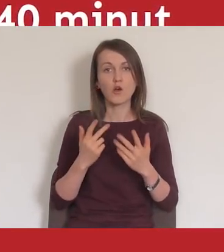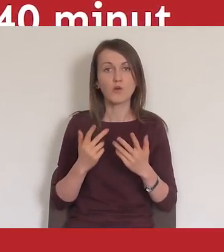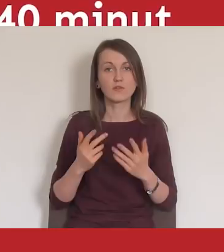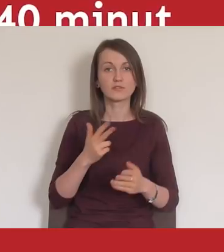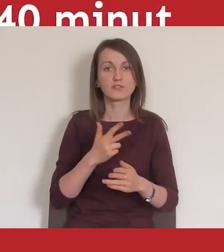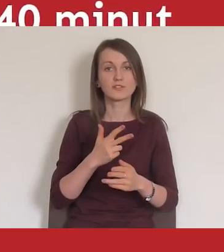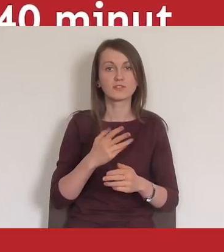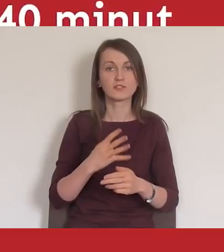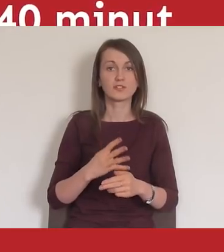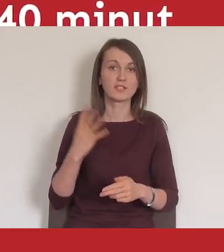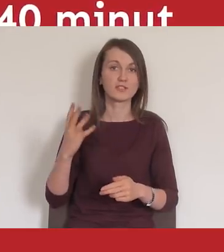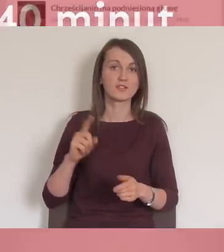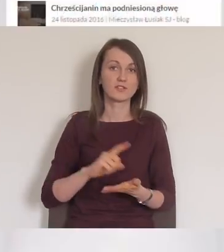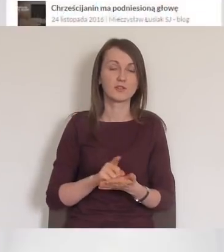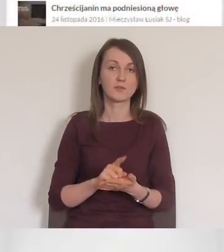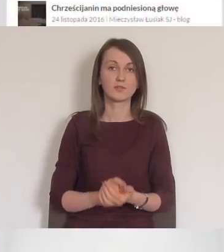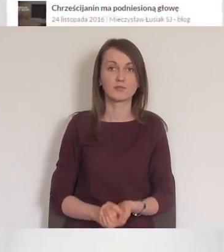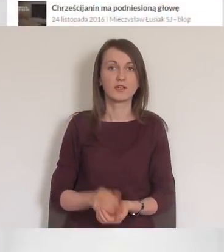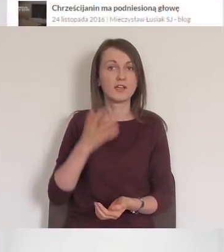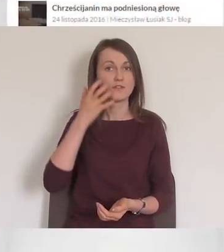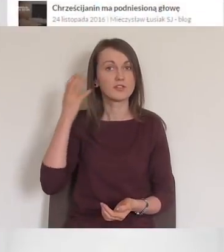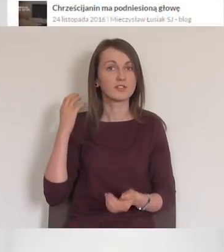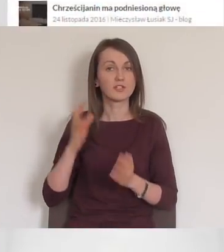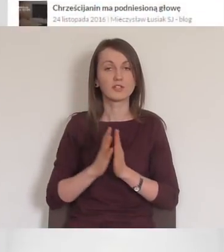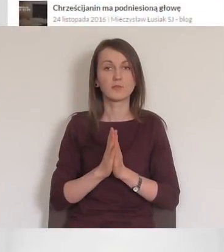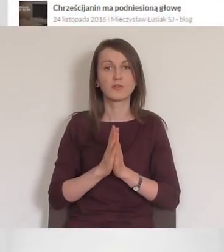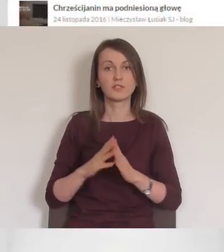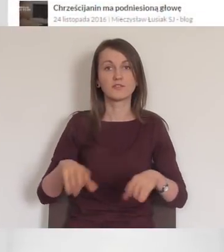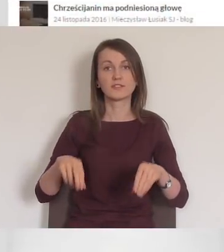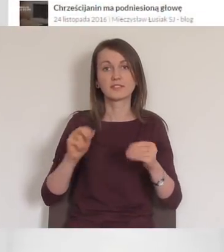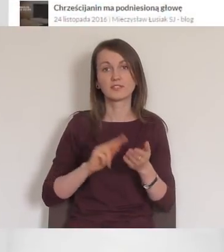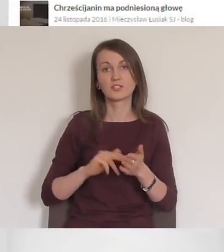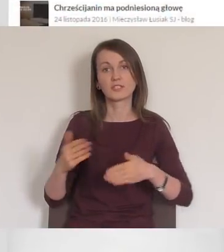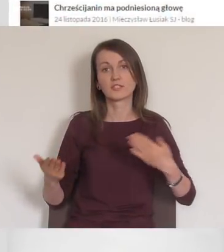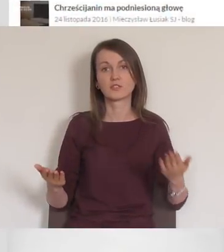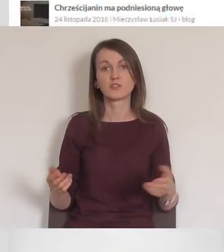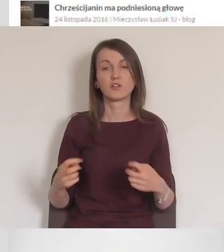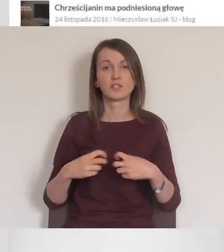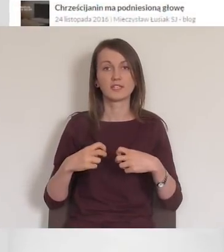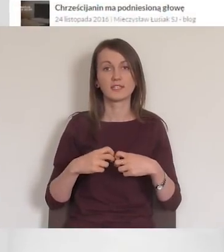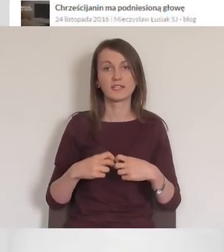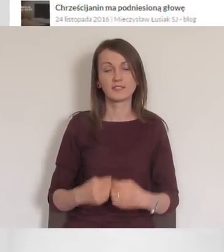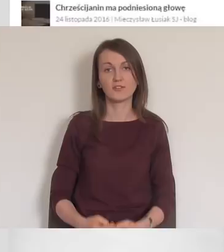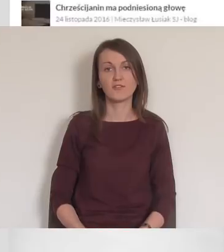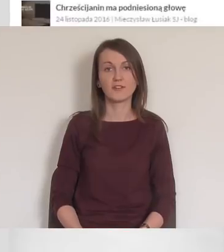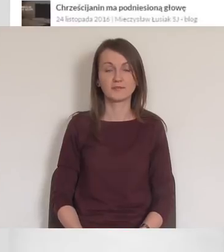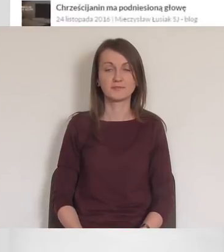Archiwalne medytacje znajdziesz na stronie www.medytacja.online.